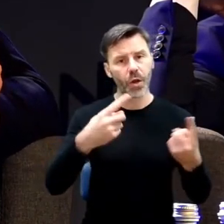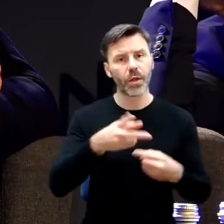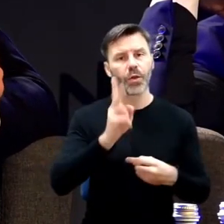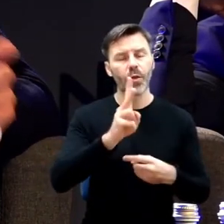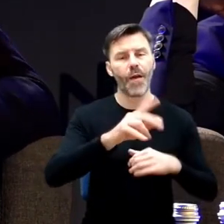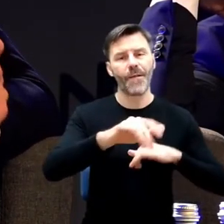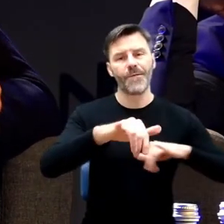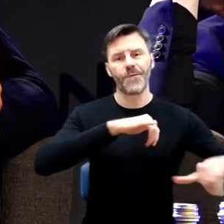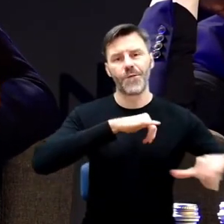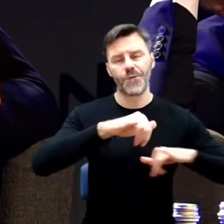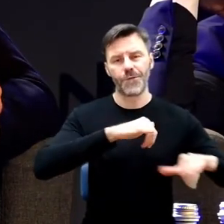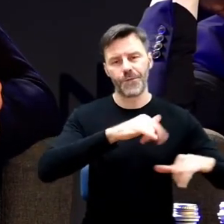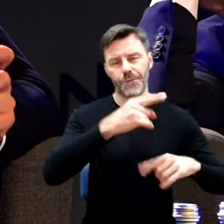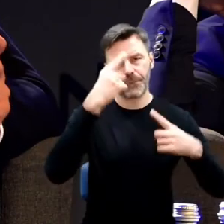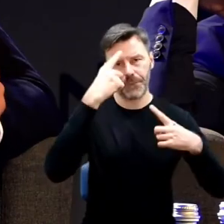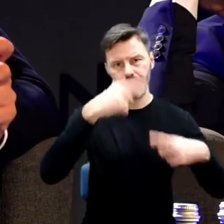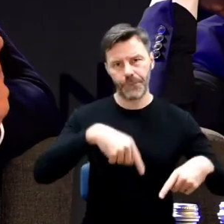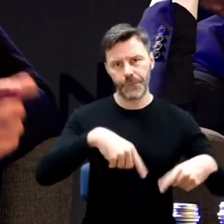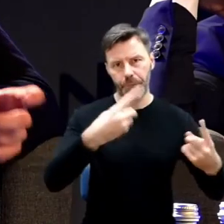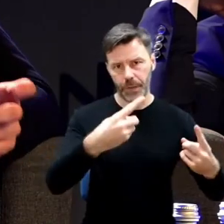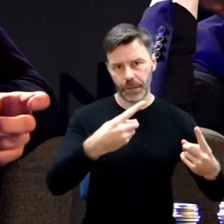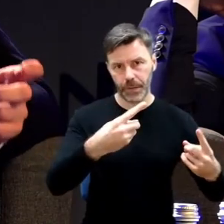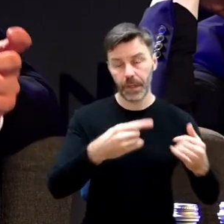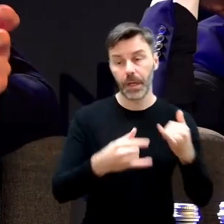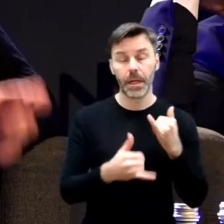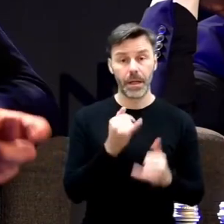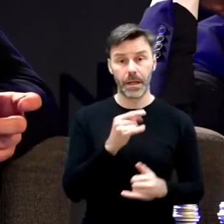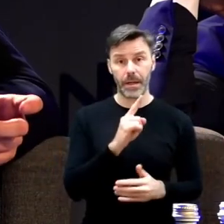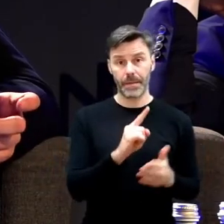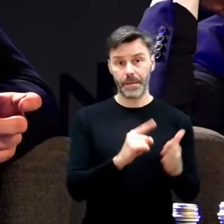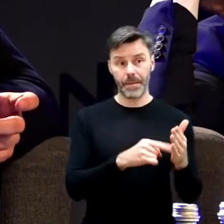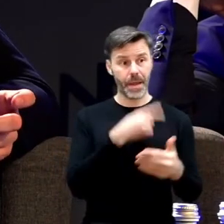I taka pierwsza inwestycja, jeżeli się pokaże, że to można zrobić,